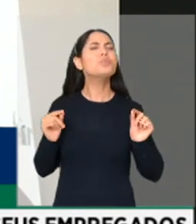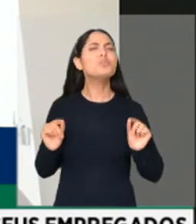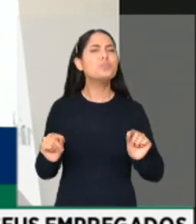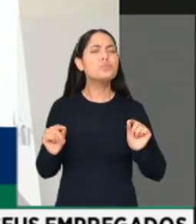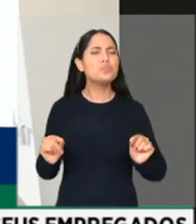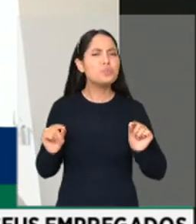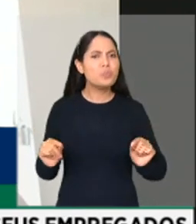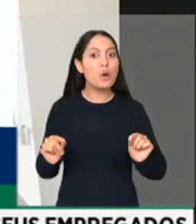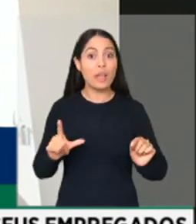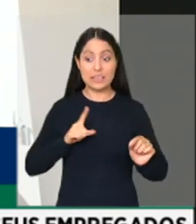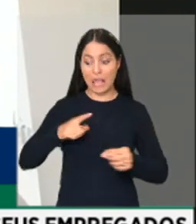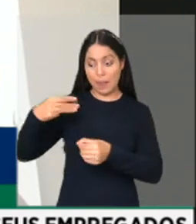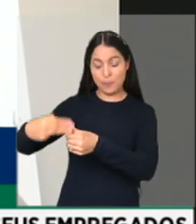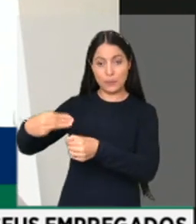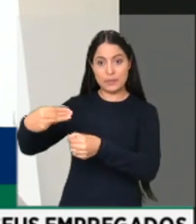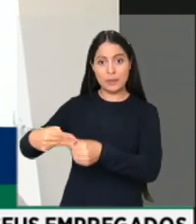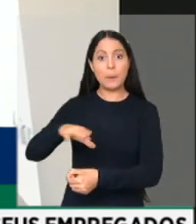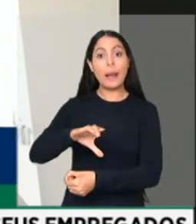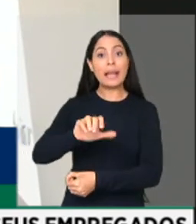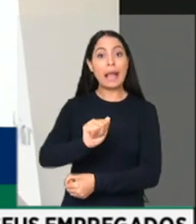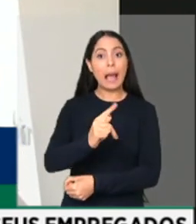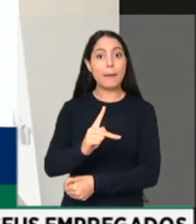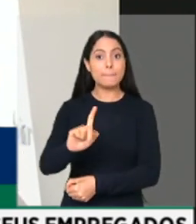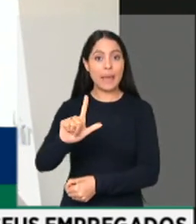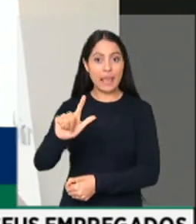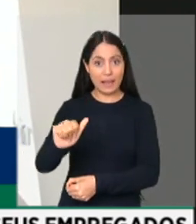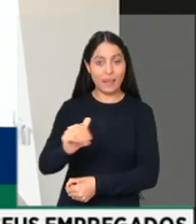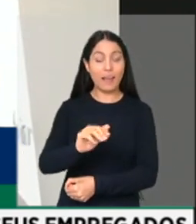A ALEGRIA DE O MUNICÍPIO DE CAPELA DO ALTO ALEGRE, AQUI NO INTERIOR DA BAHIA, GOVERNADO